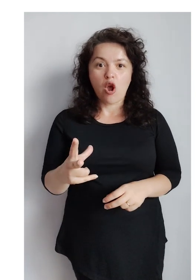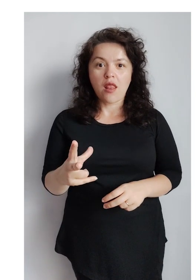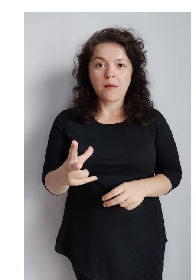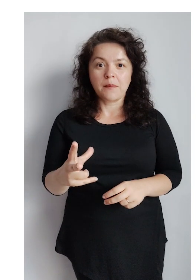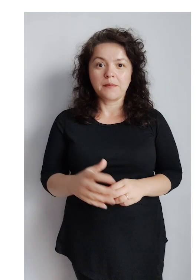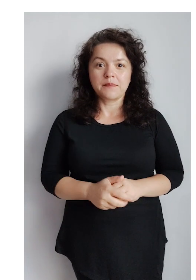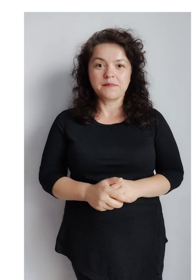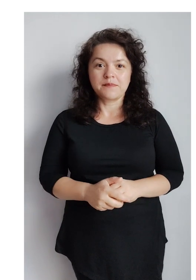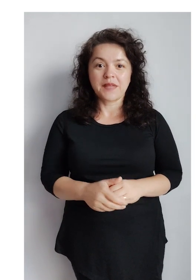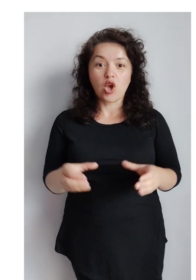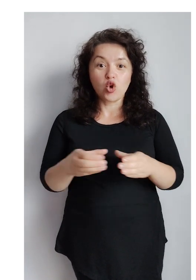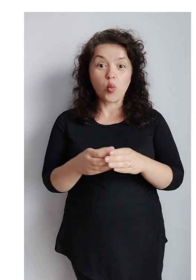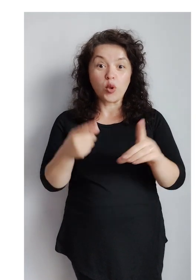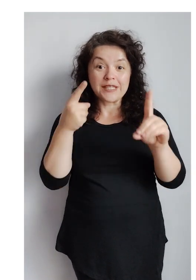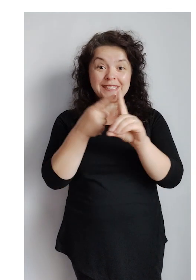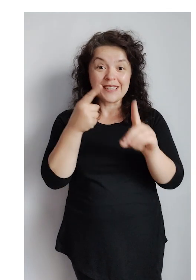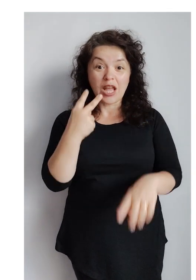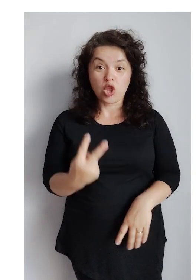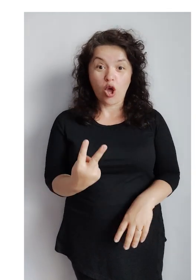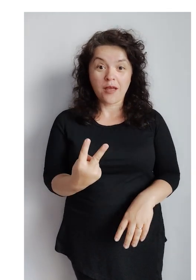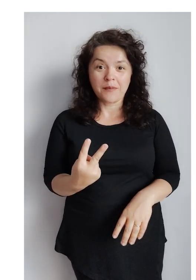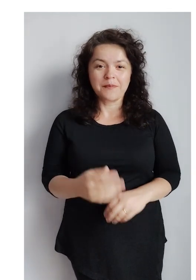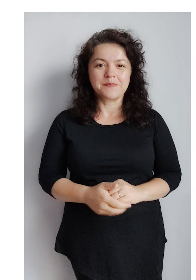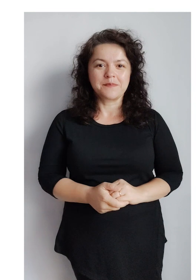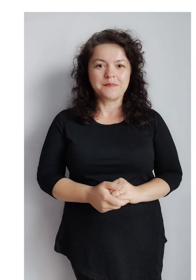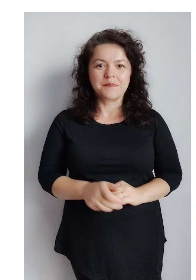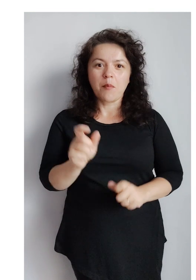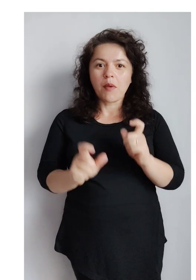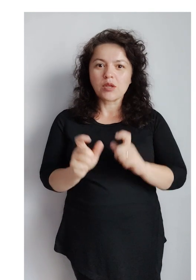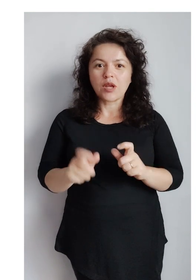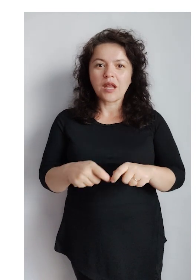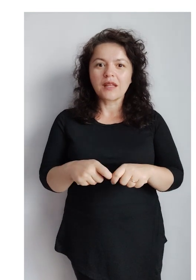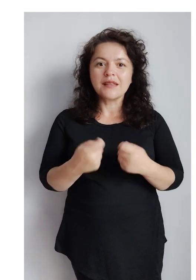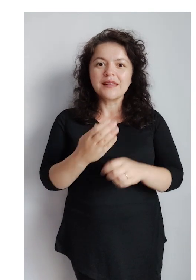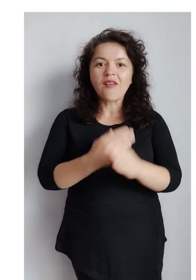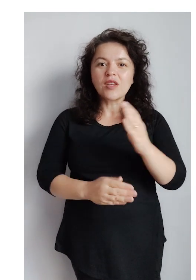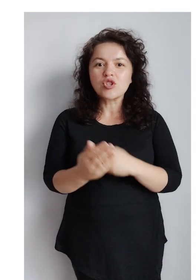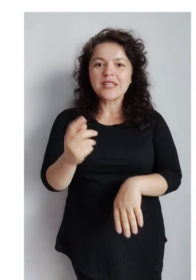Grupuri țintă 2. Persoanele cu deficiență fizică temporară